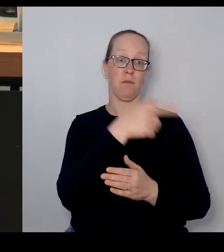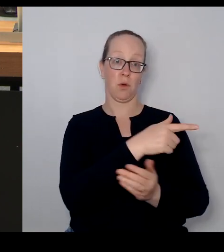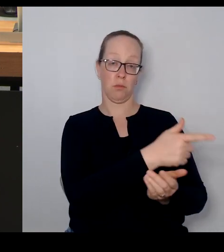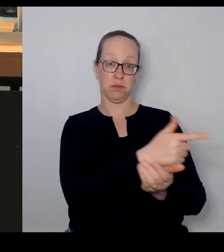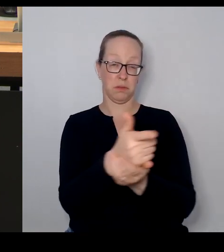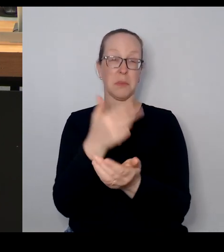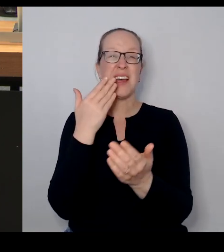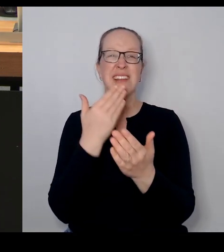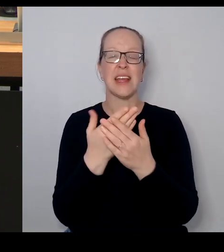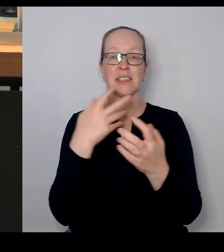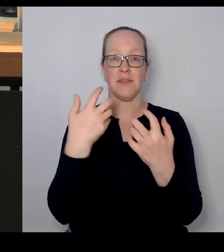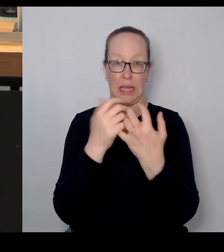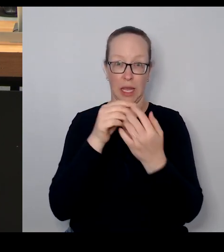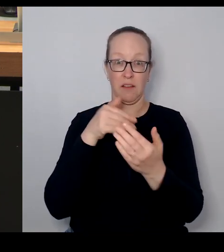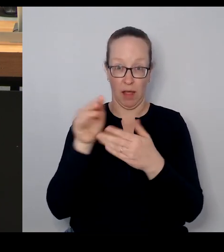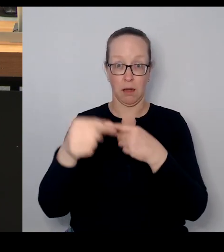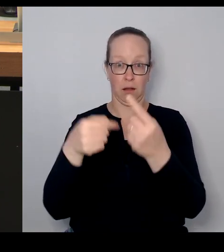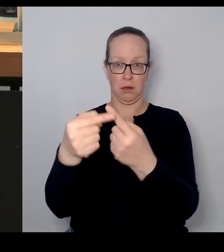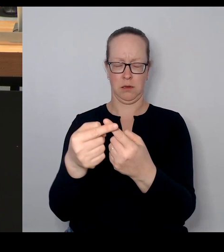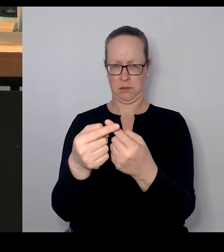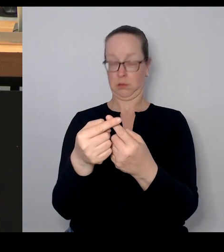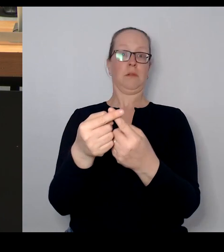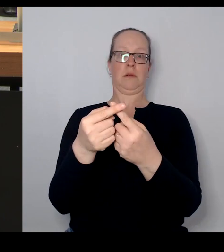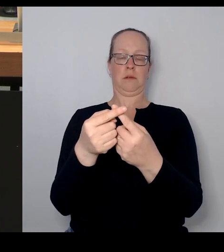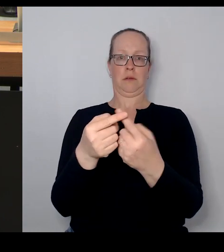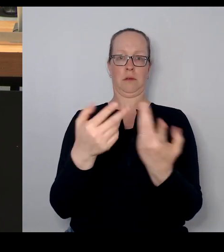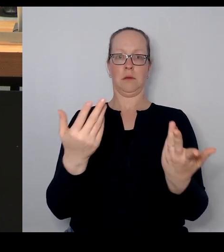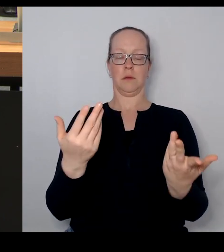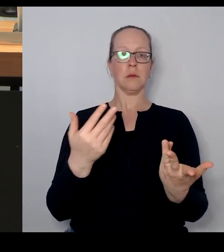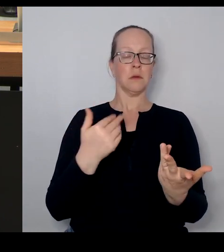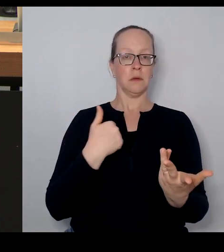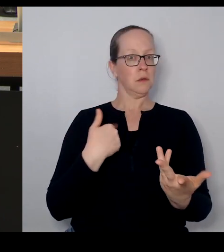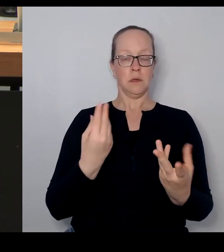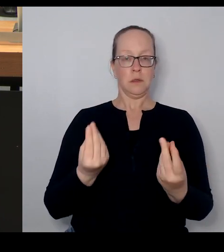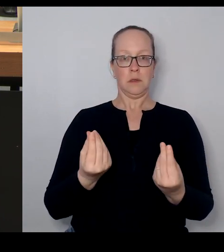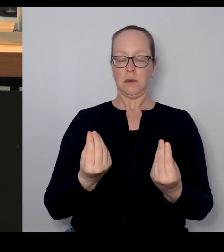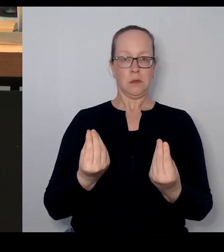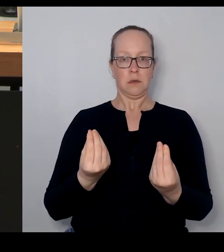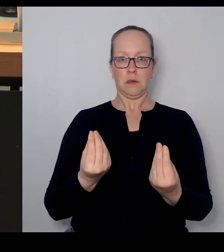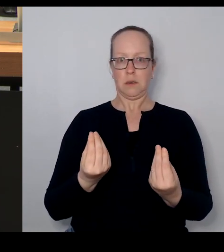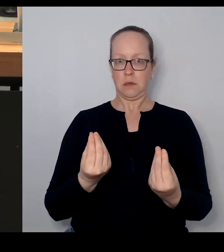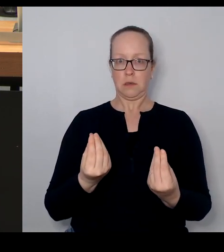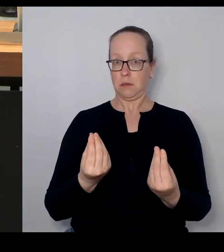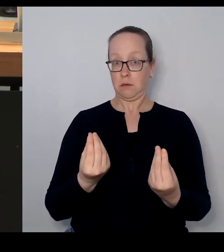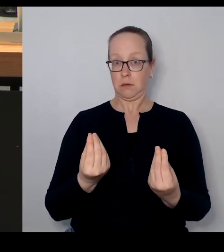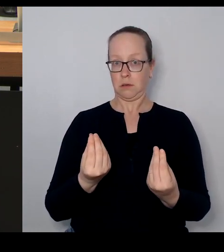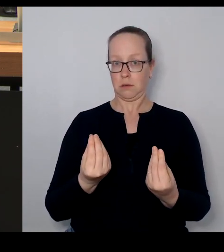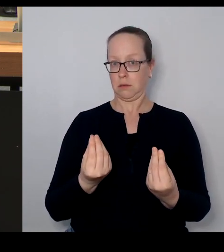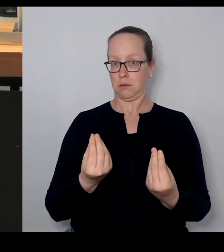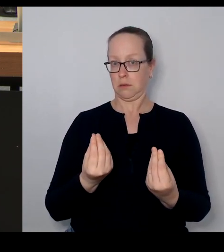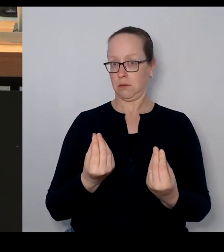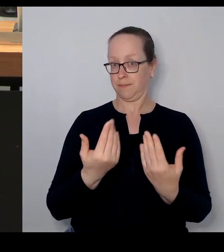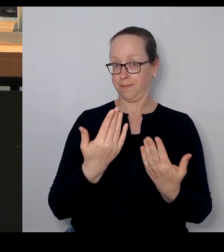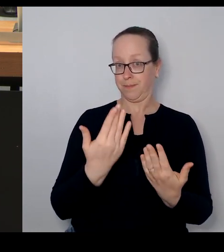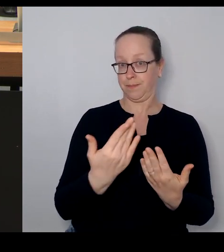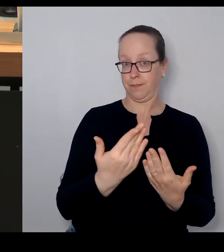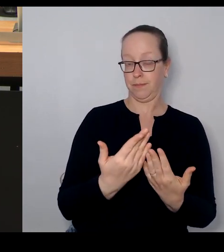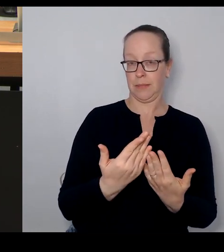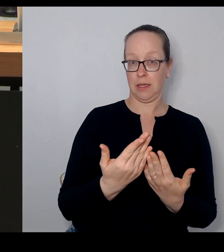ganz ehrlich sagen, wirklich den letzten Glauben an irgendeine einen Intelligenzquotienten bei Ihnen zerschossen, dass sie eins zu eins